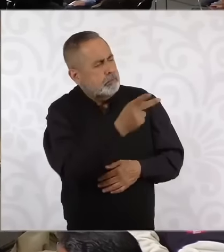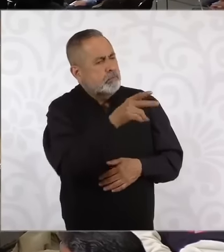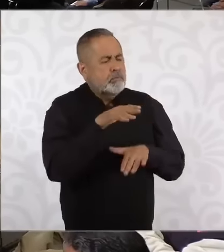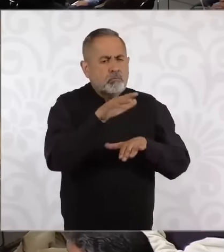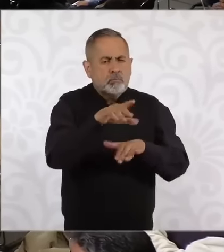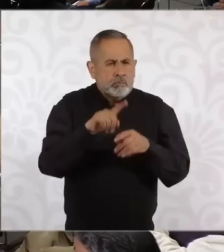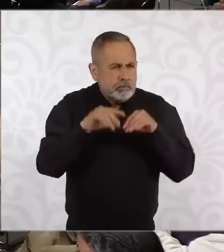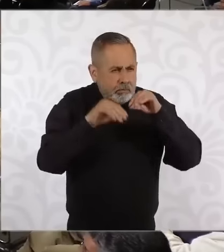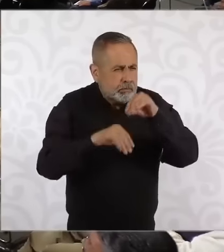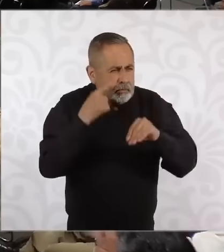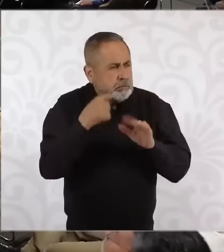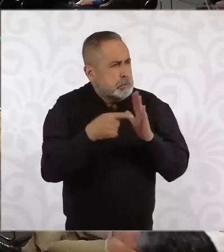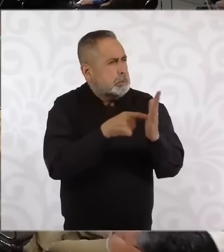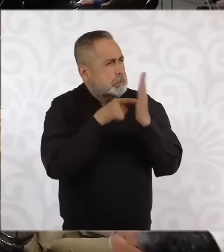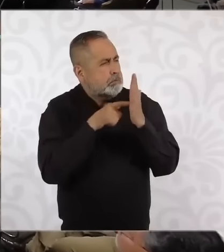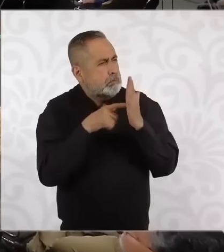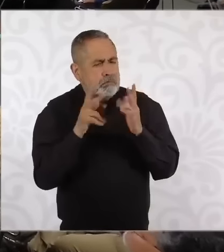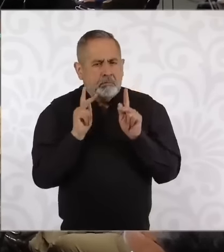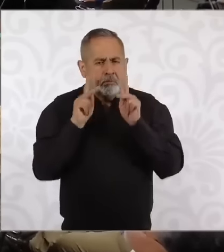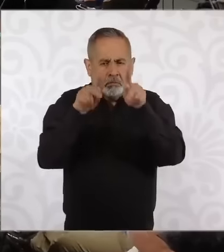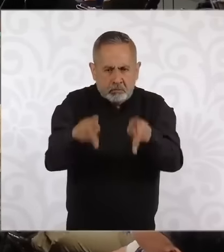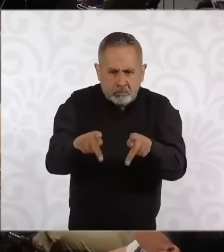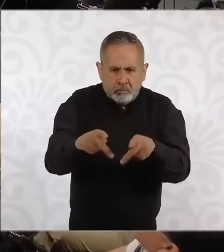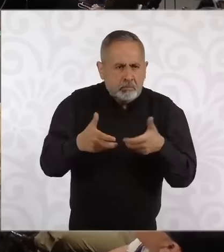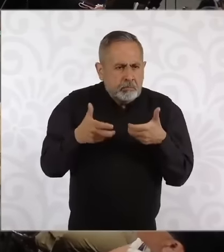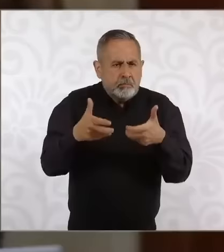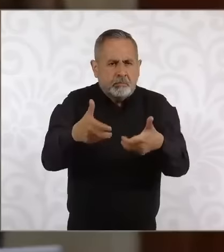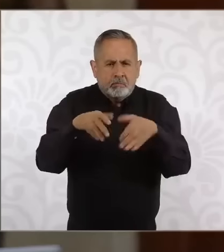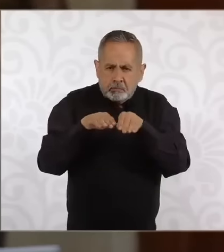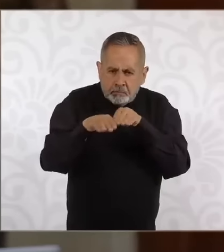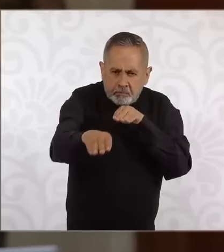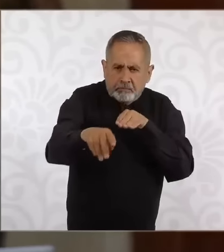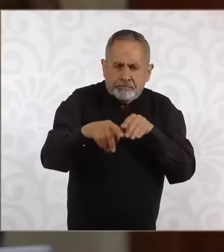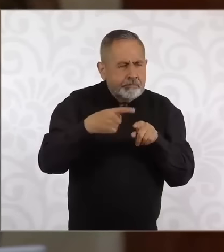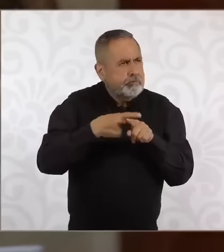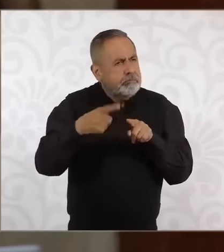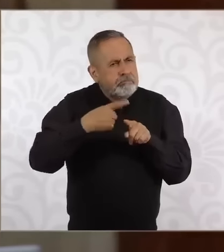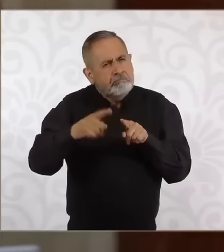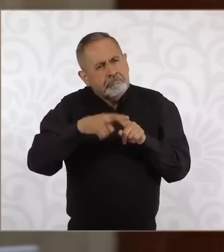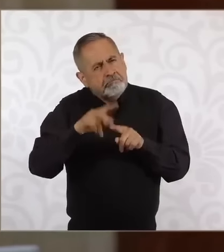que se ha presentado el avance de puentes de carreteras. Eh, todo esto que se ha informado eh